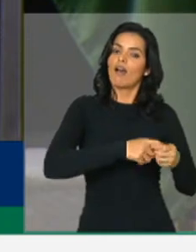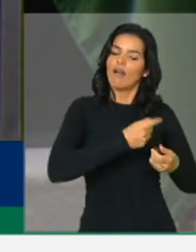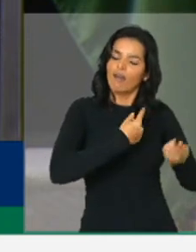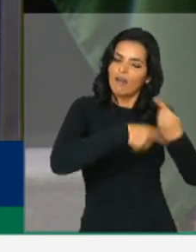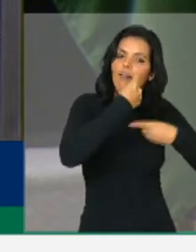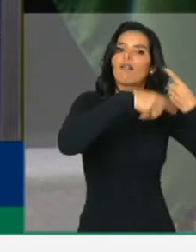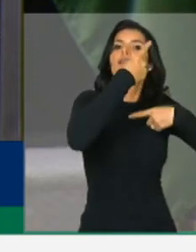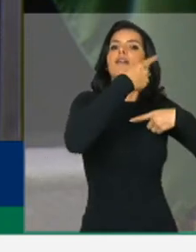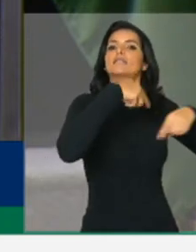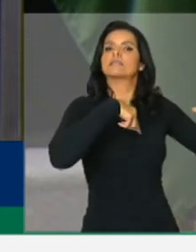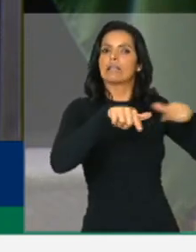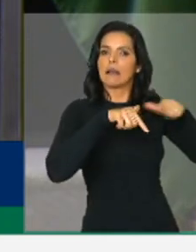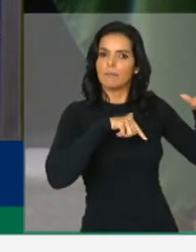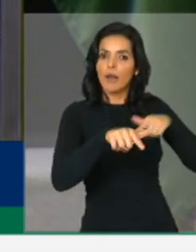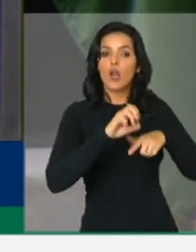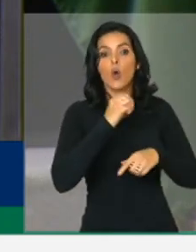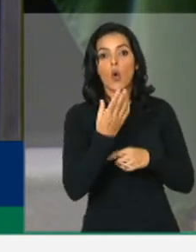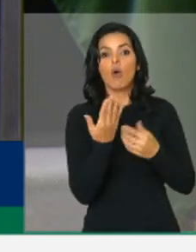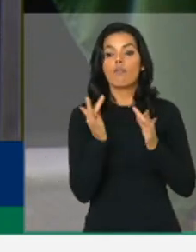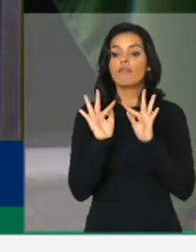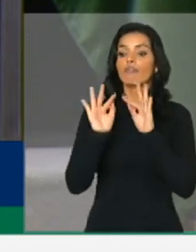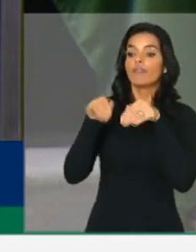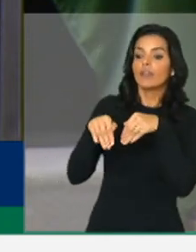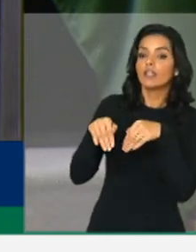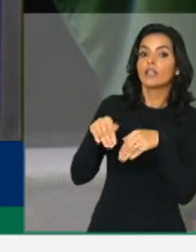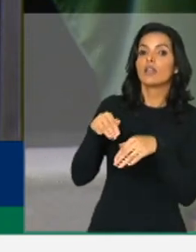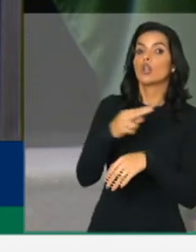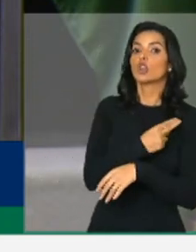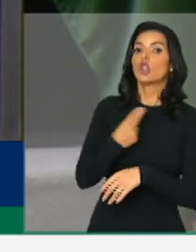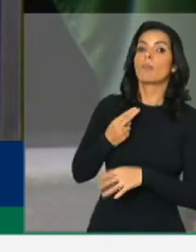HABILITAR A NOVOS PROJETOS. DIANTE DISSO EU VOU PASSAR A LEITURA DO VOTO, QUE É O MAIS